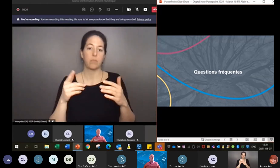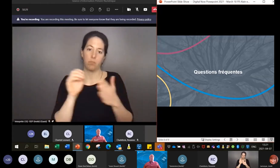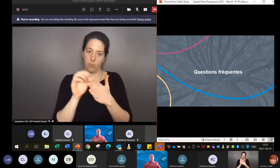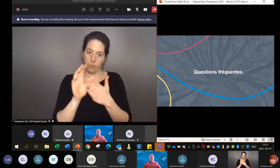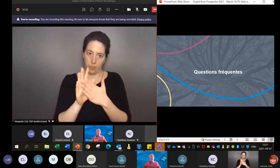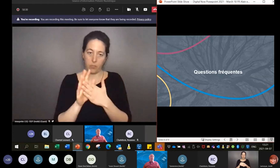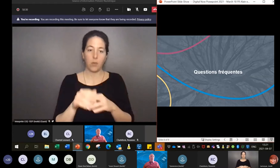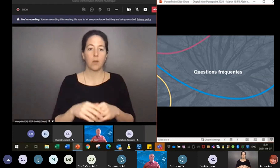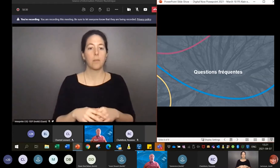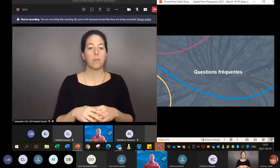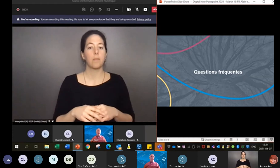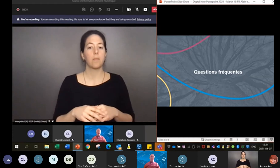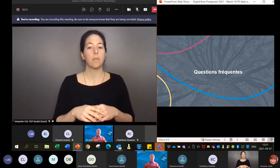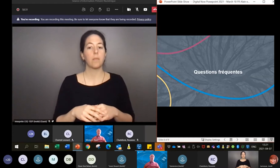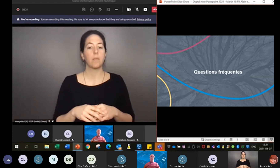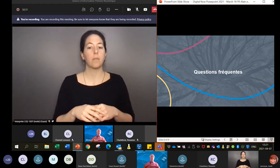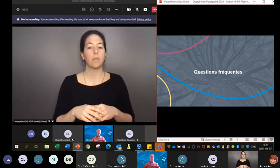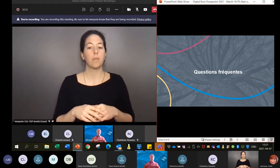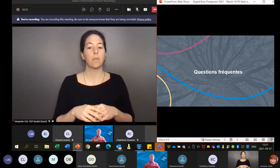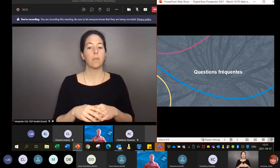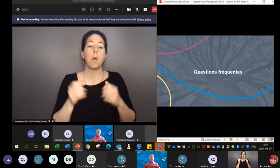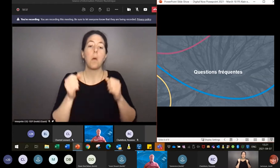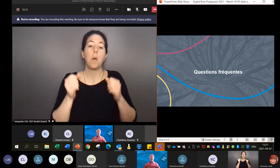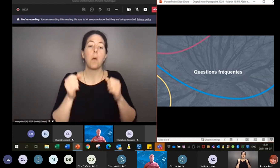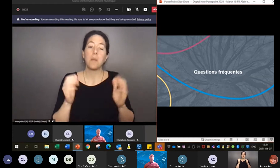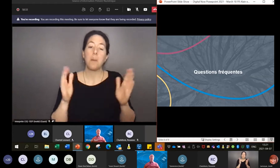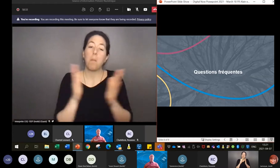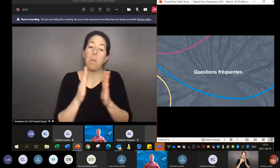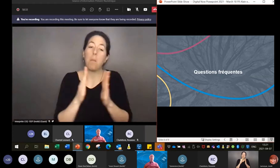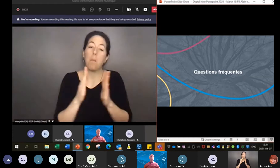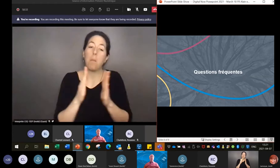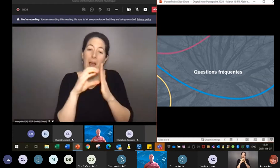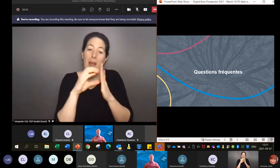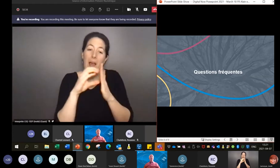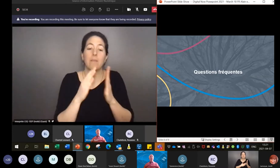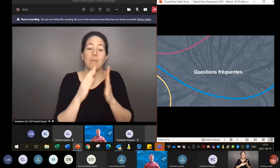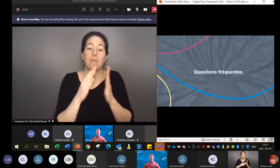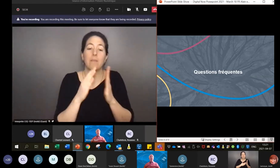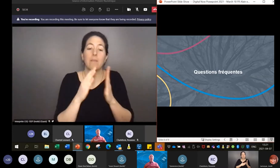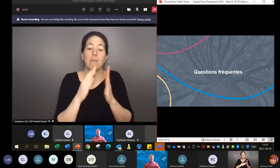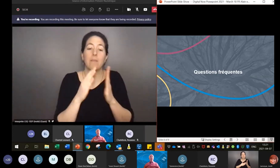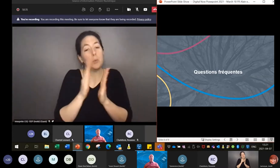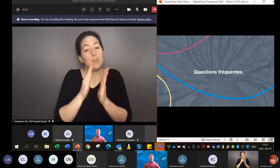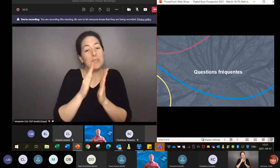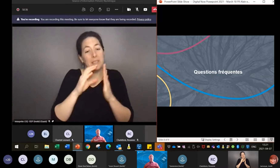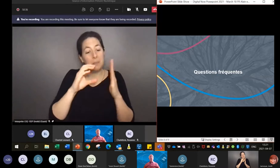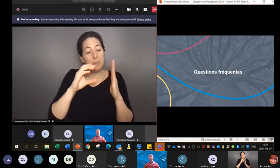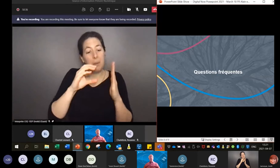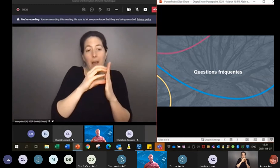un petit paragraphe, mais je vous en prie,